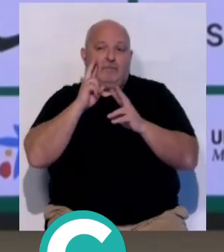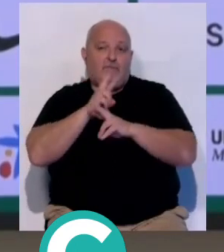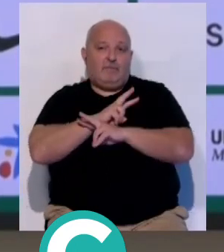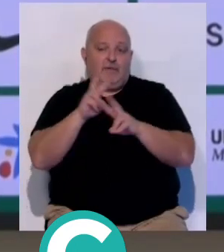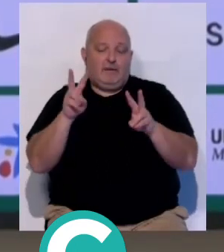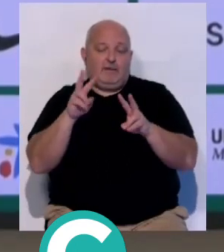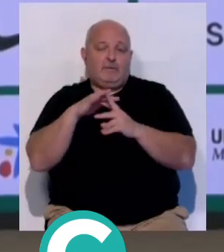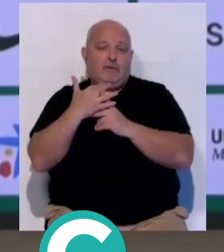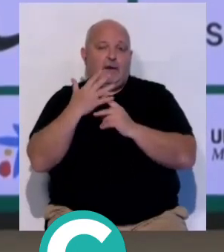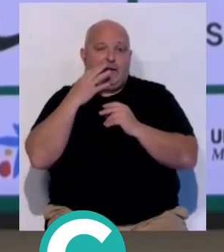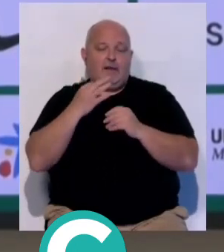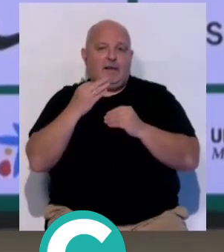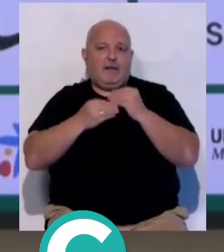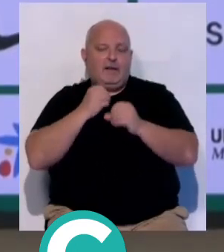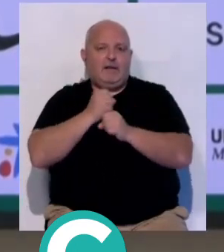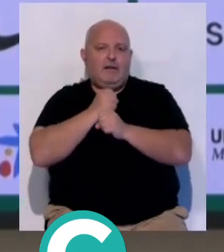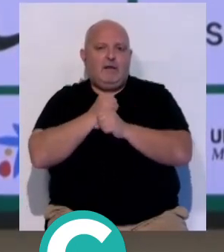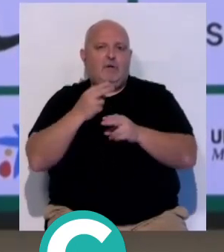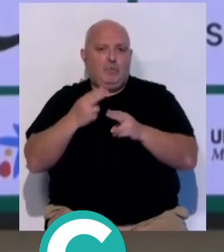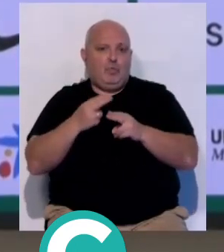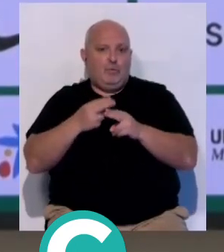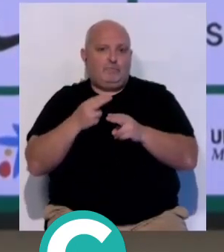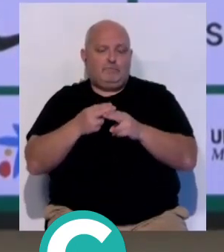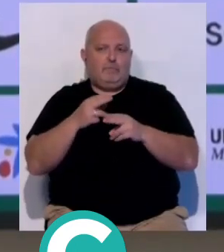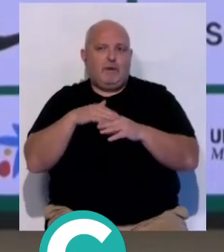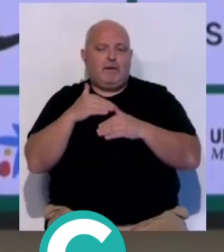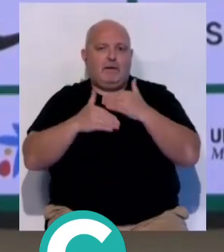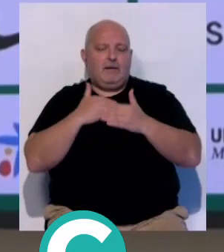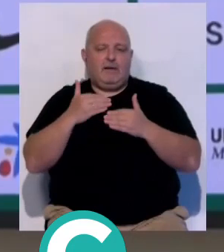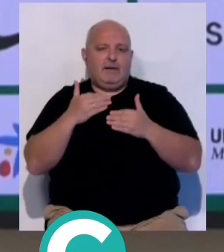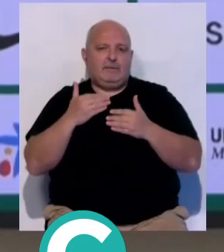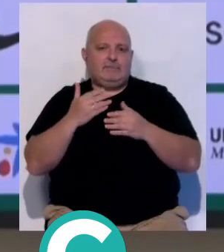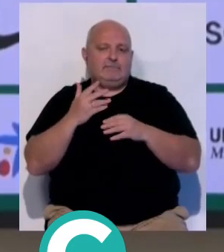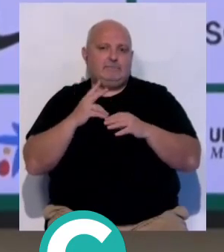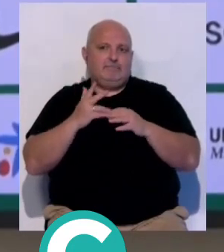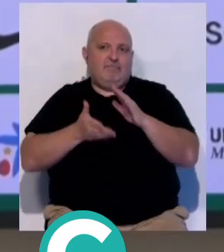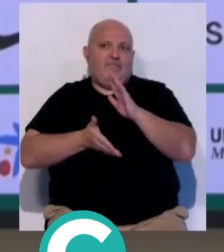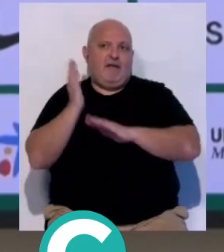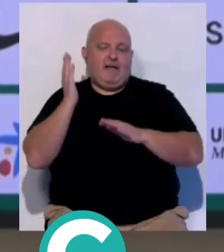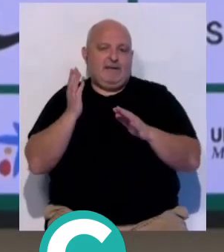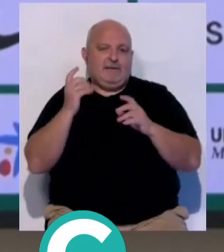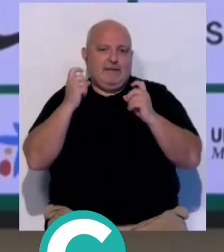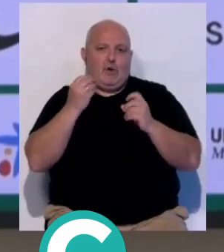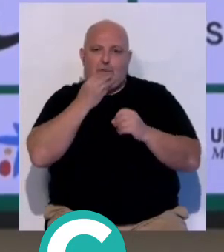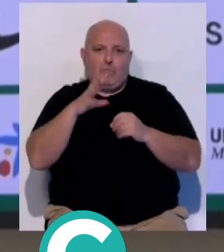también somos conscientes que vamos a trabajar duro para salir de esa realidad y realmente